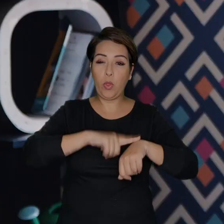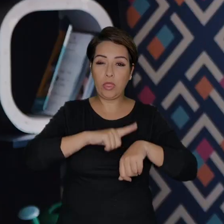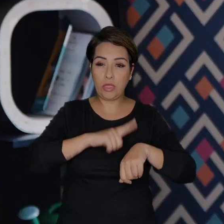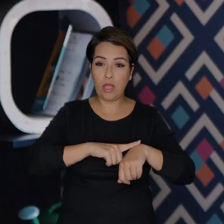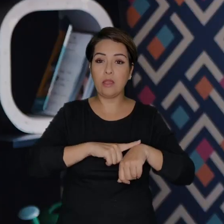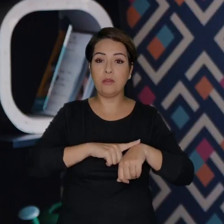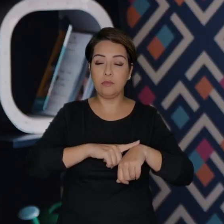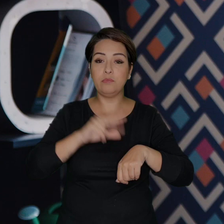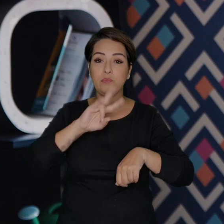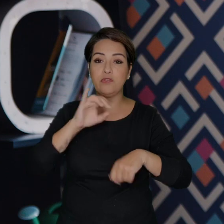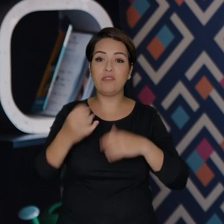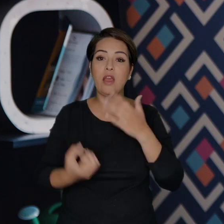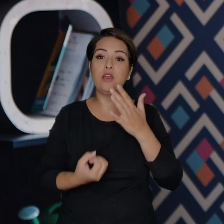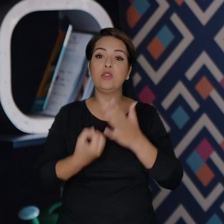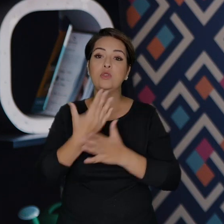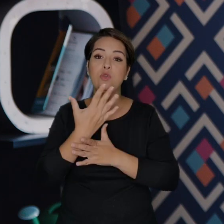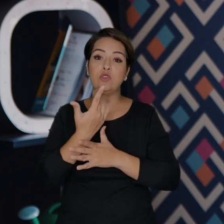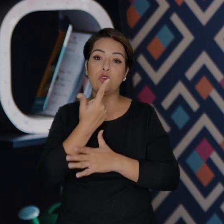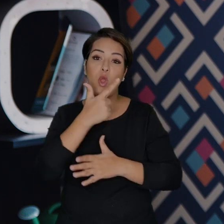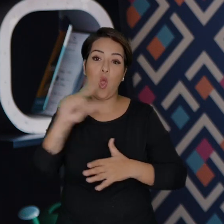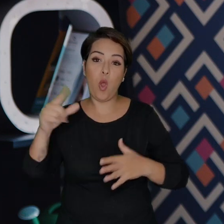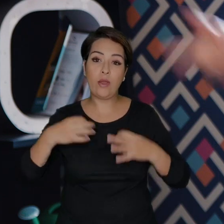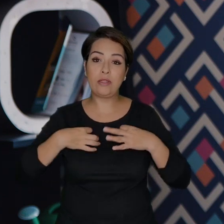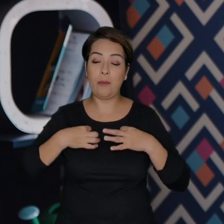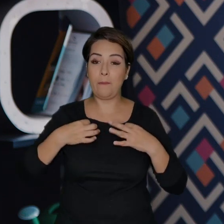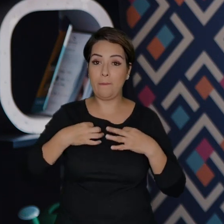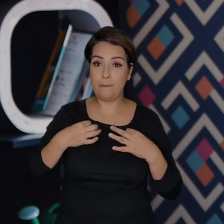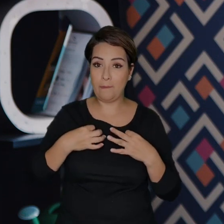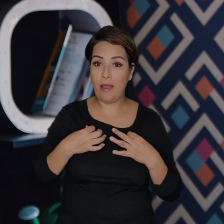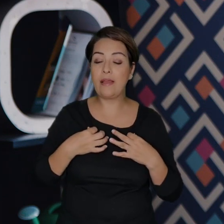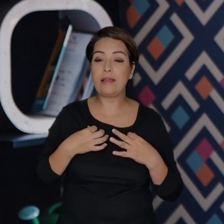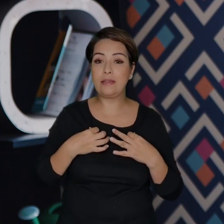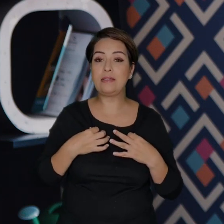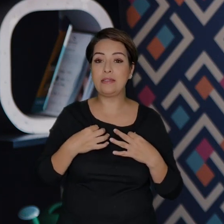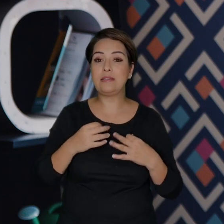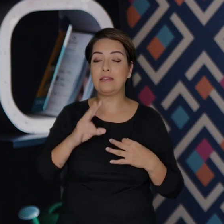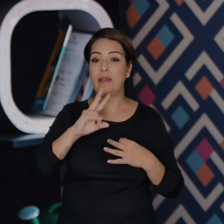Até porque em pouco tempo vai surgir uma outra peça